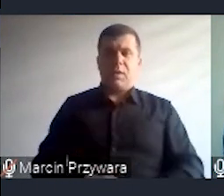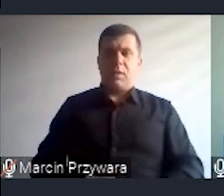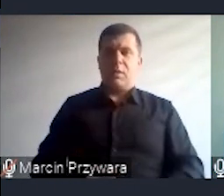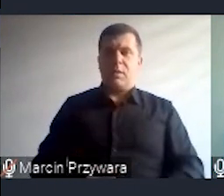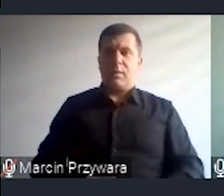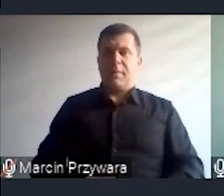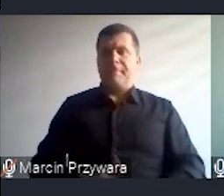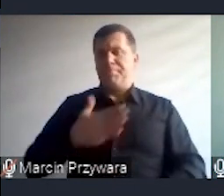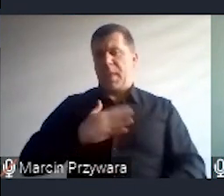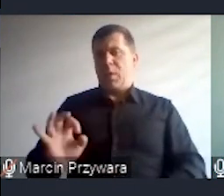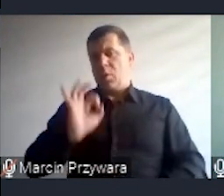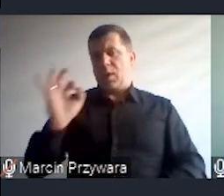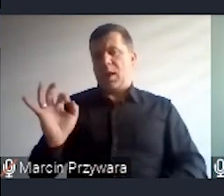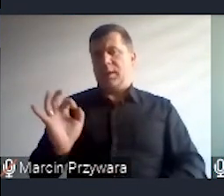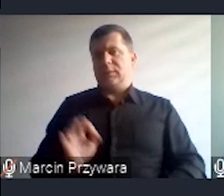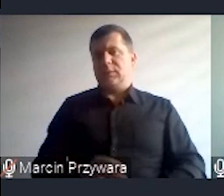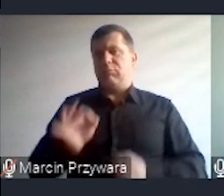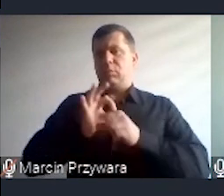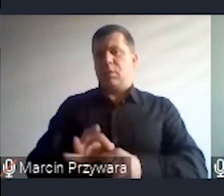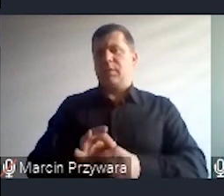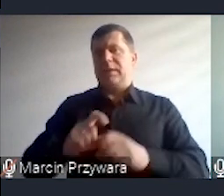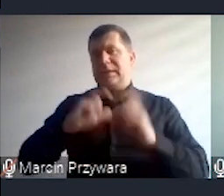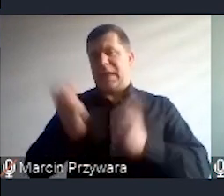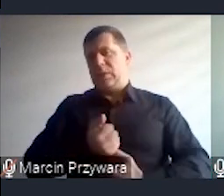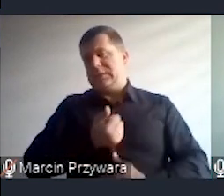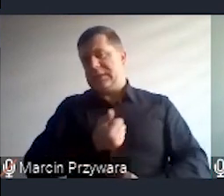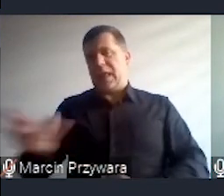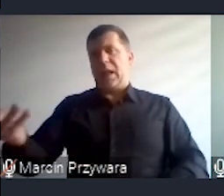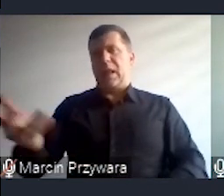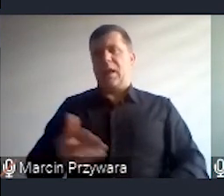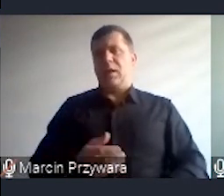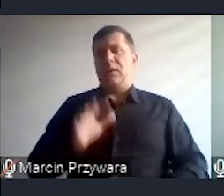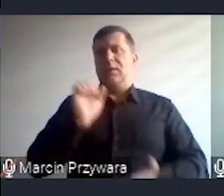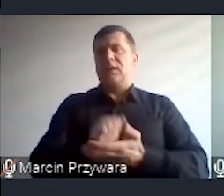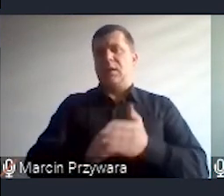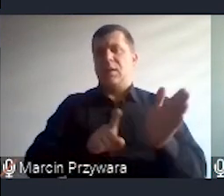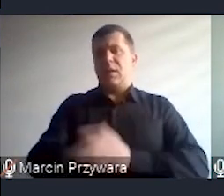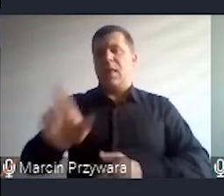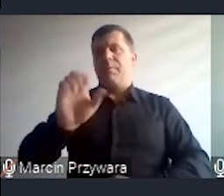natomiast miałem okazję prowadzić tę całą serię zajęć dla beneficjentów w Szczecinie